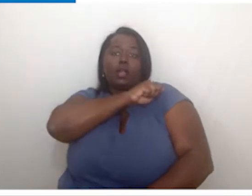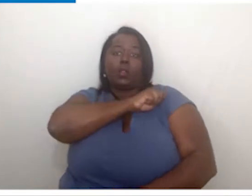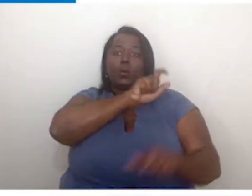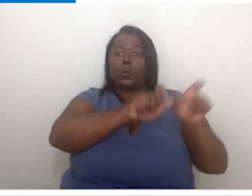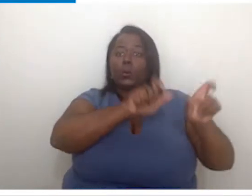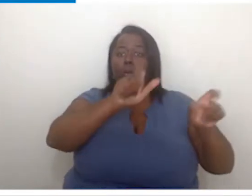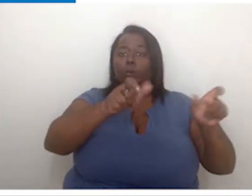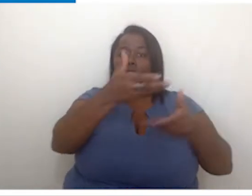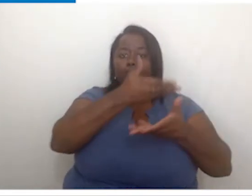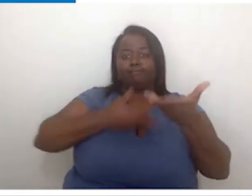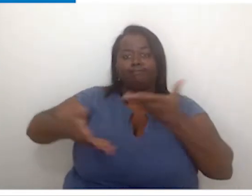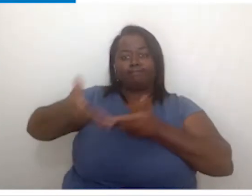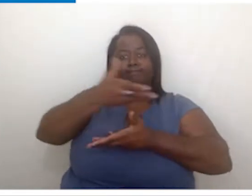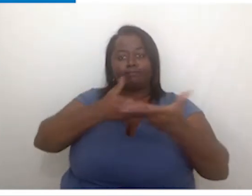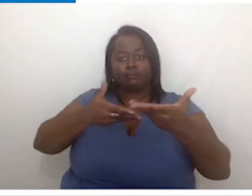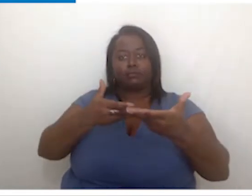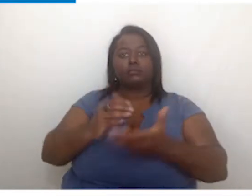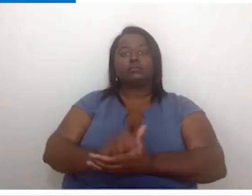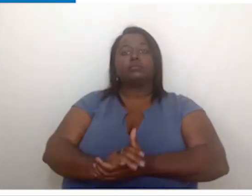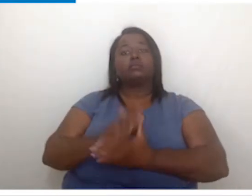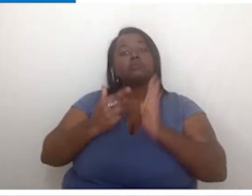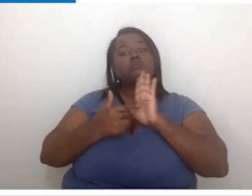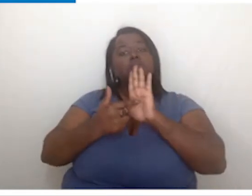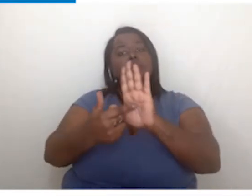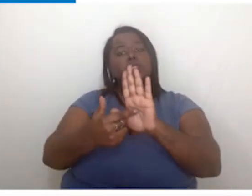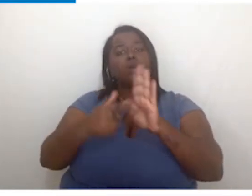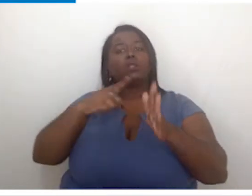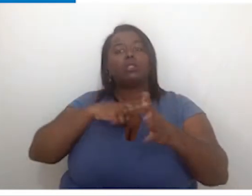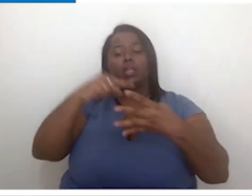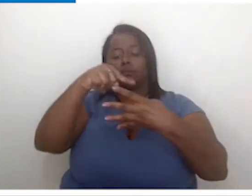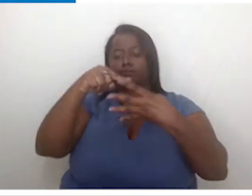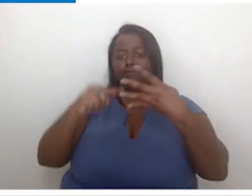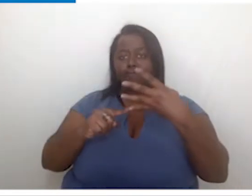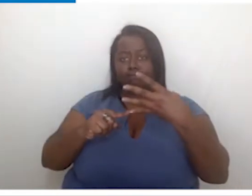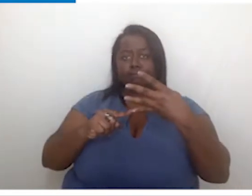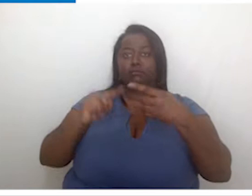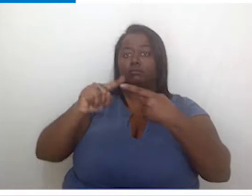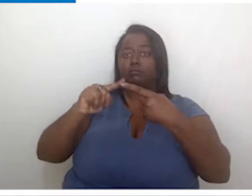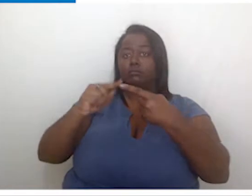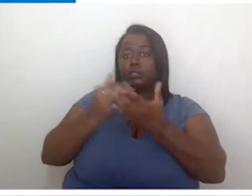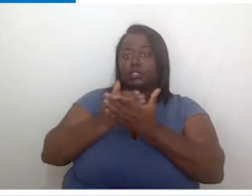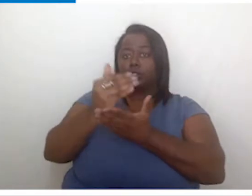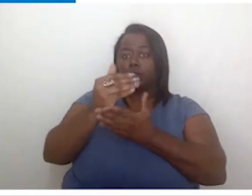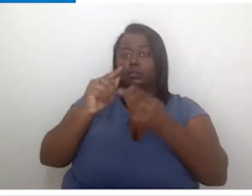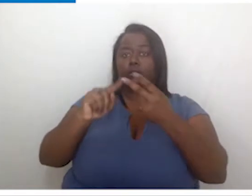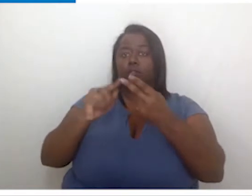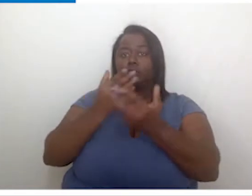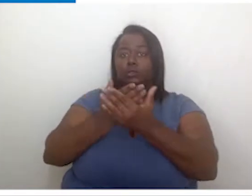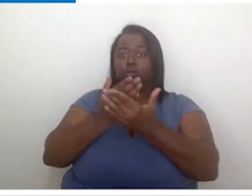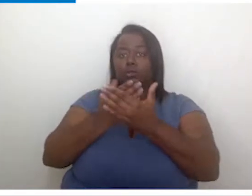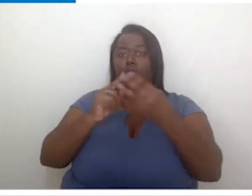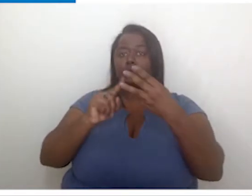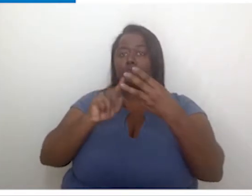La presentación tiene cuatro sesiones: introducción, estudio, resultados y conclusiones.